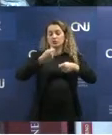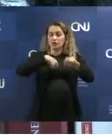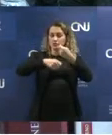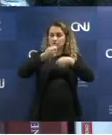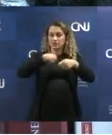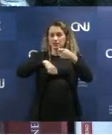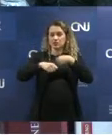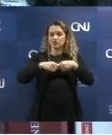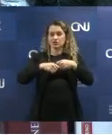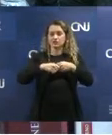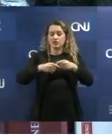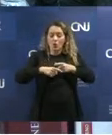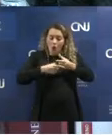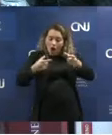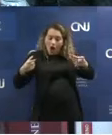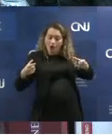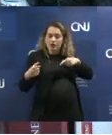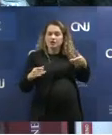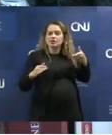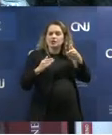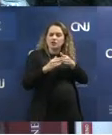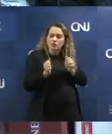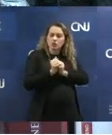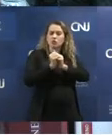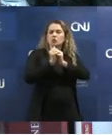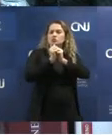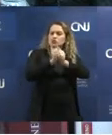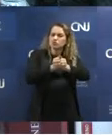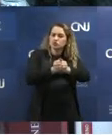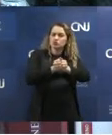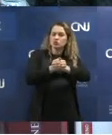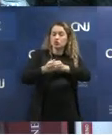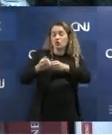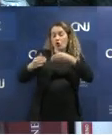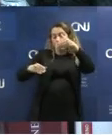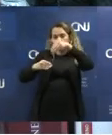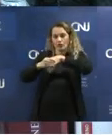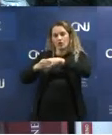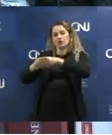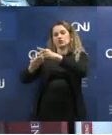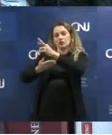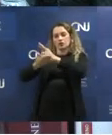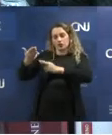Nesse ponto, acompanha o corregedora em relação à abertura do procedimento, mas sigo a divergência